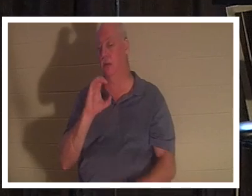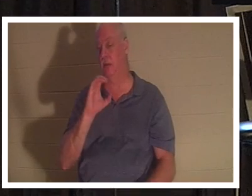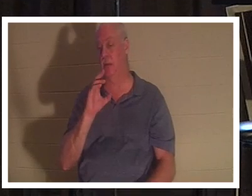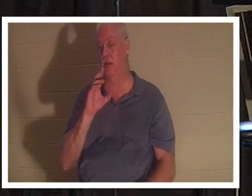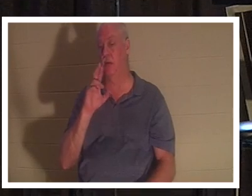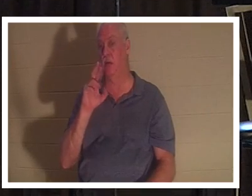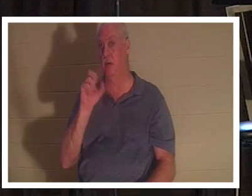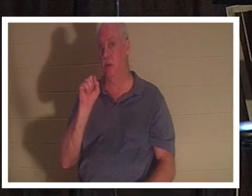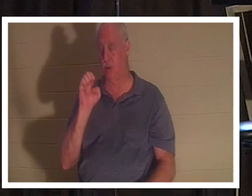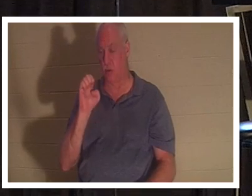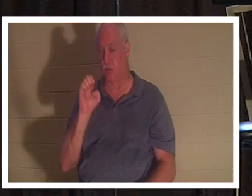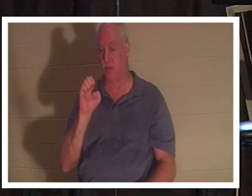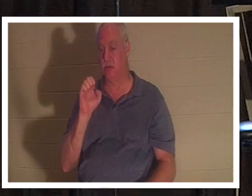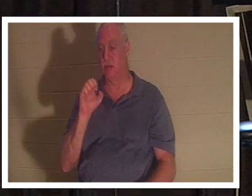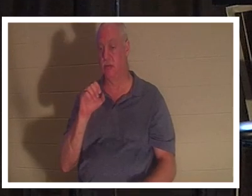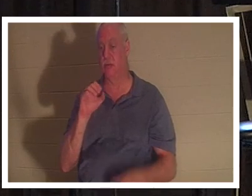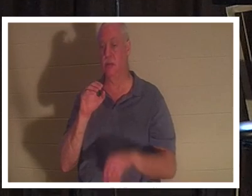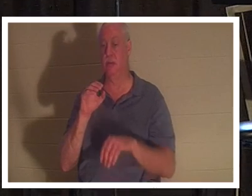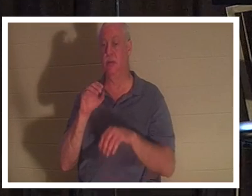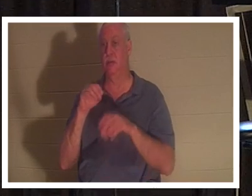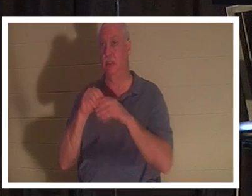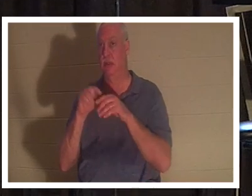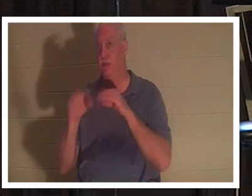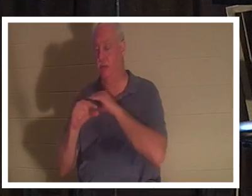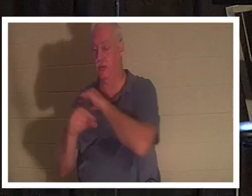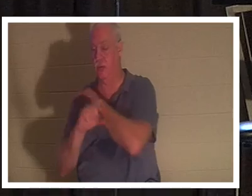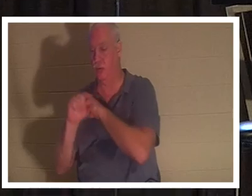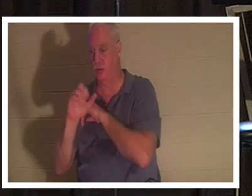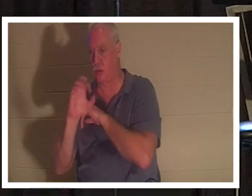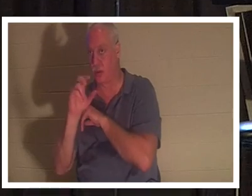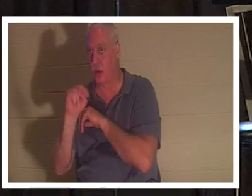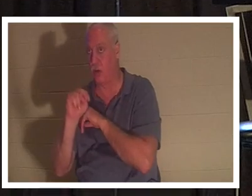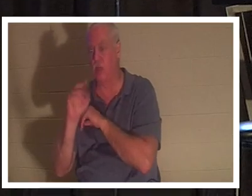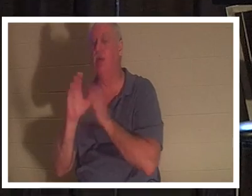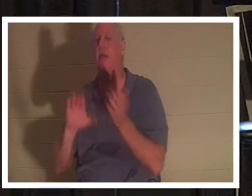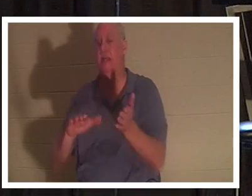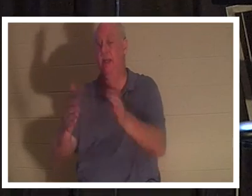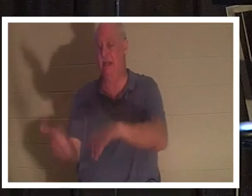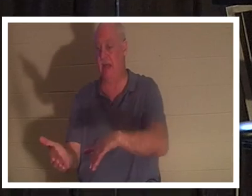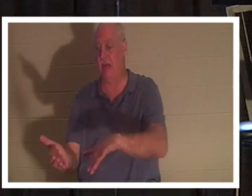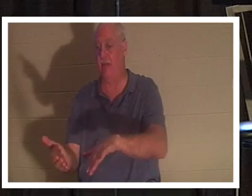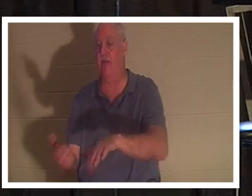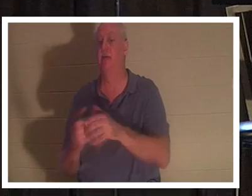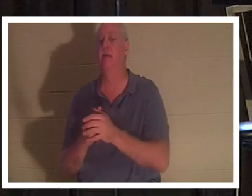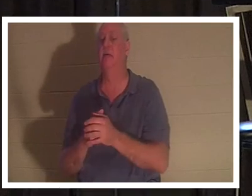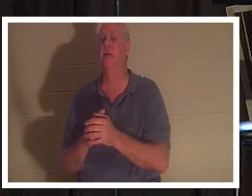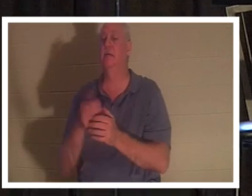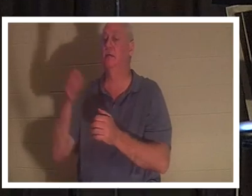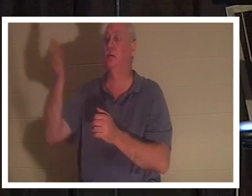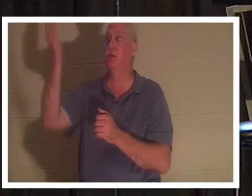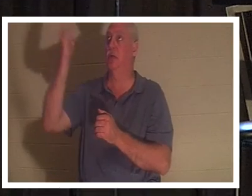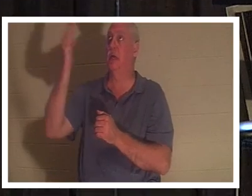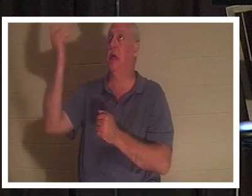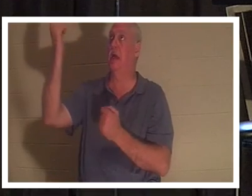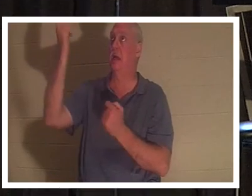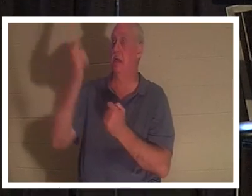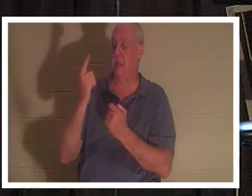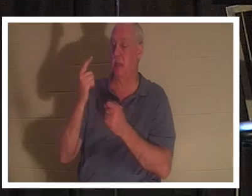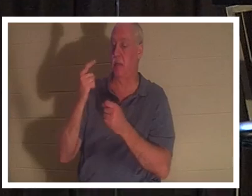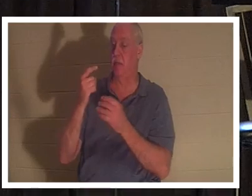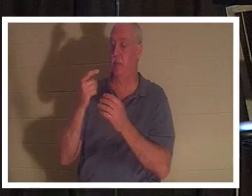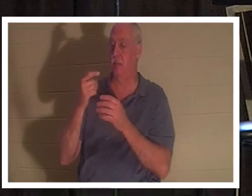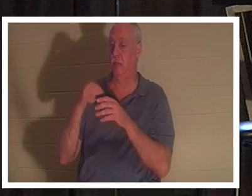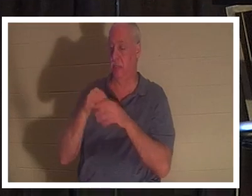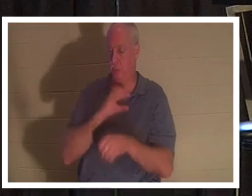im Garten über die Menschheit gelegt wurde, war der Tod. Dort in Gott kam Gott in der Person Christi herab, um die